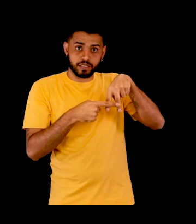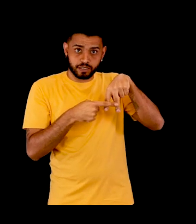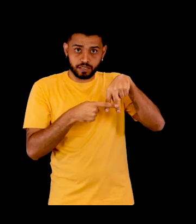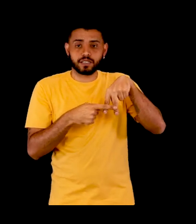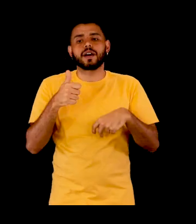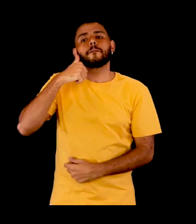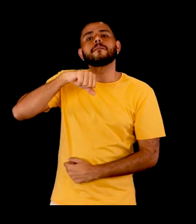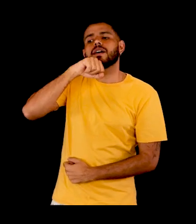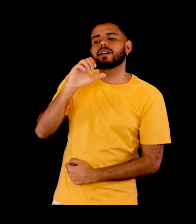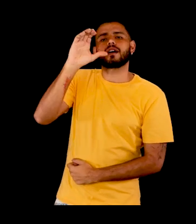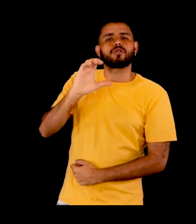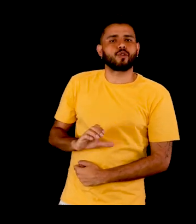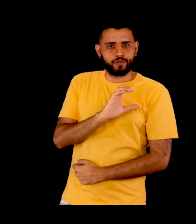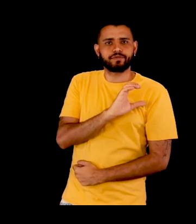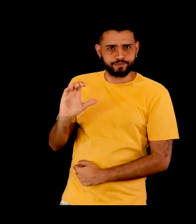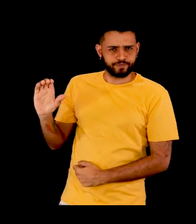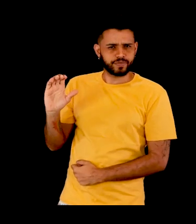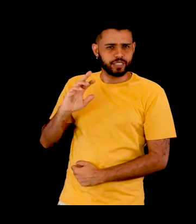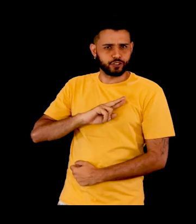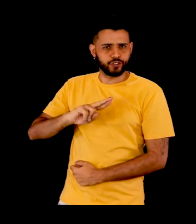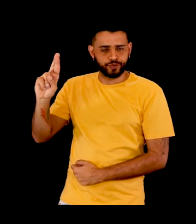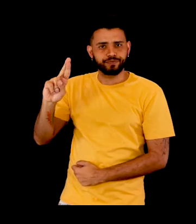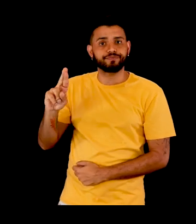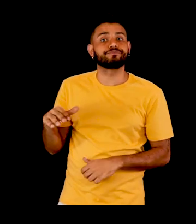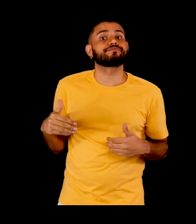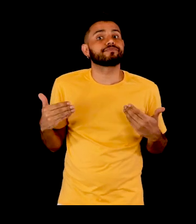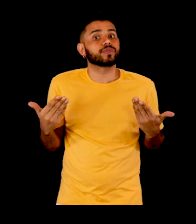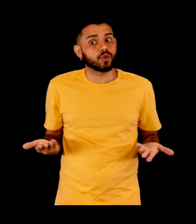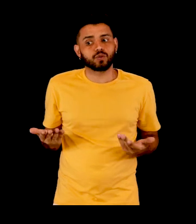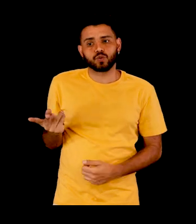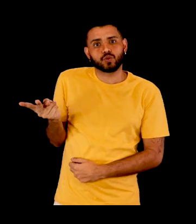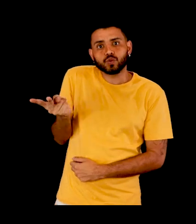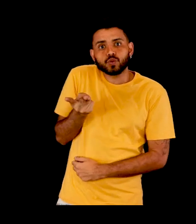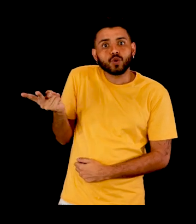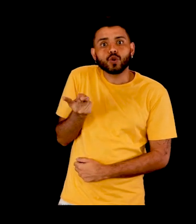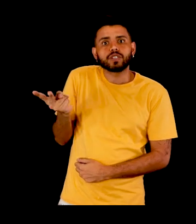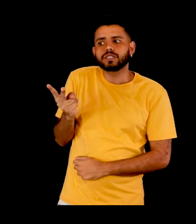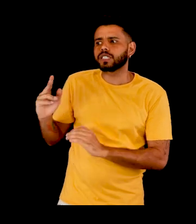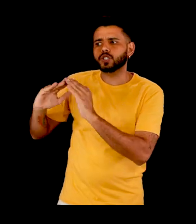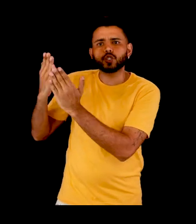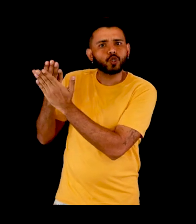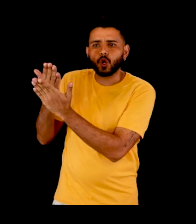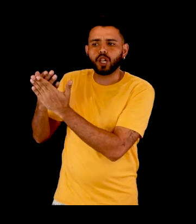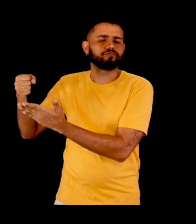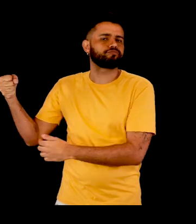Eles, inclusive, foram retirados da escola pelo pai por conta desse anarquismo,